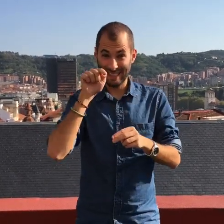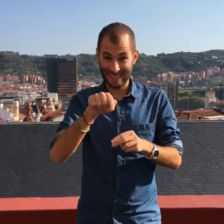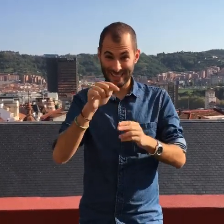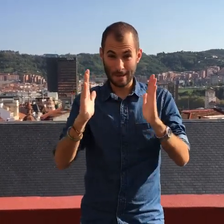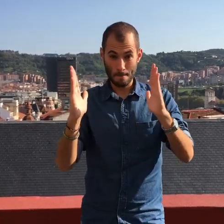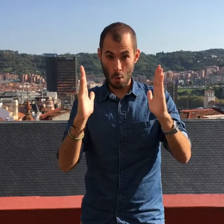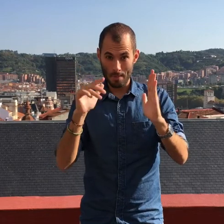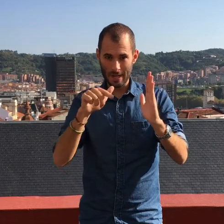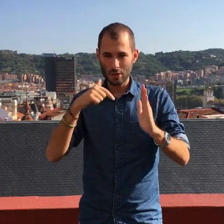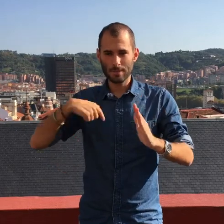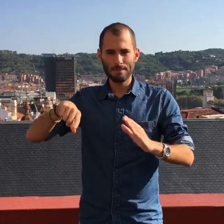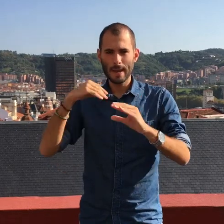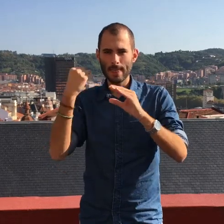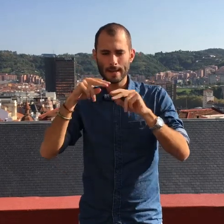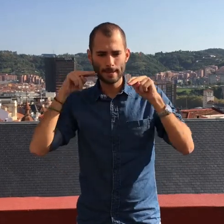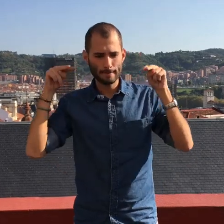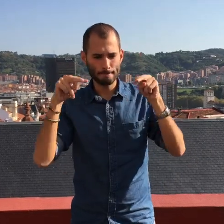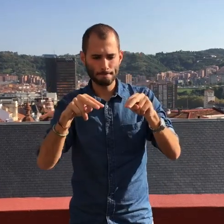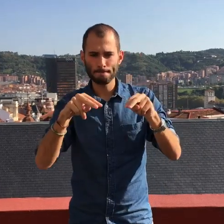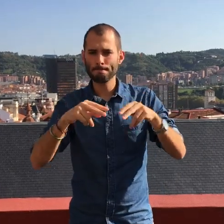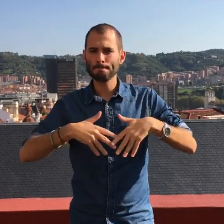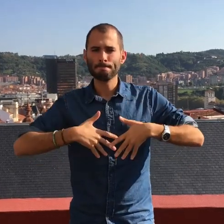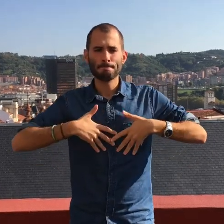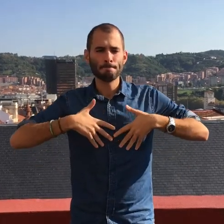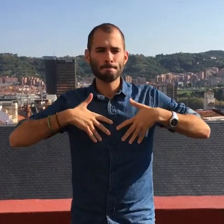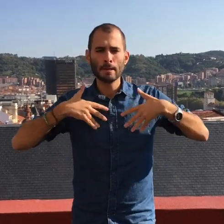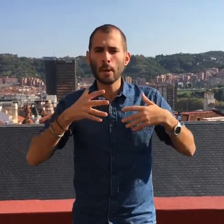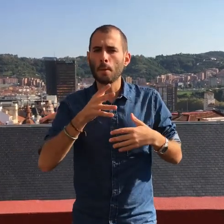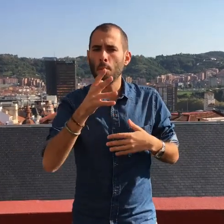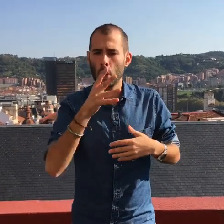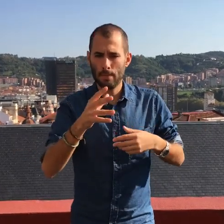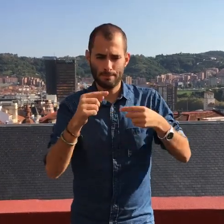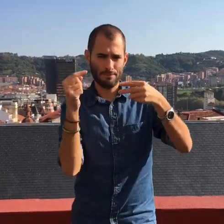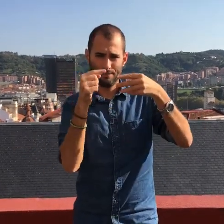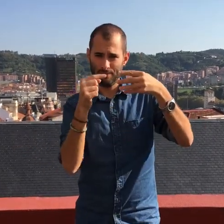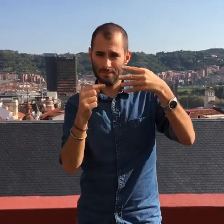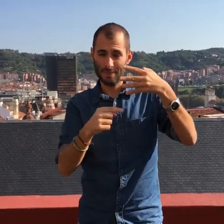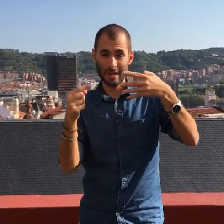Queremos compartir nuestra emoción respecto a ese día, por varios motivos: